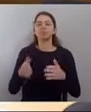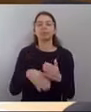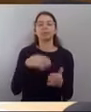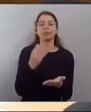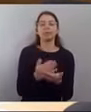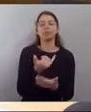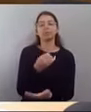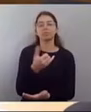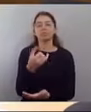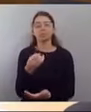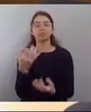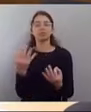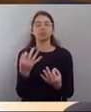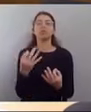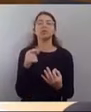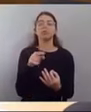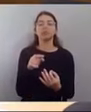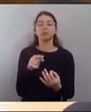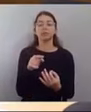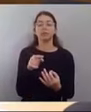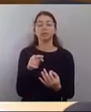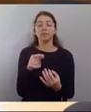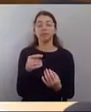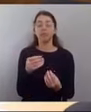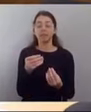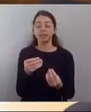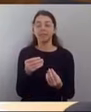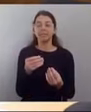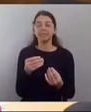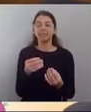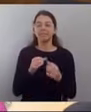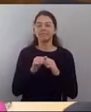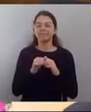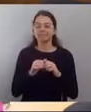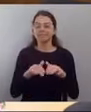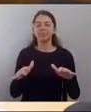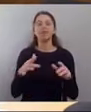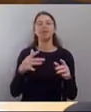com a universalidade de